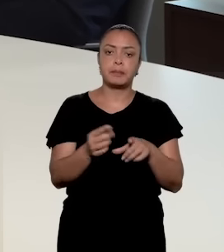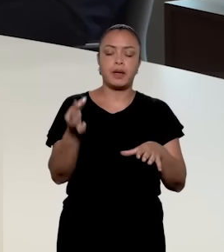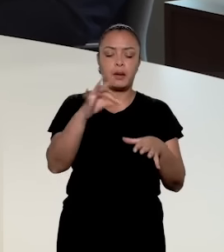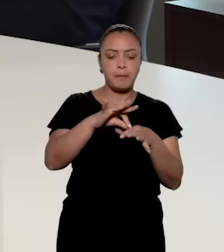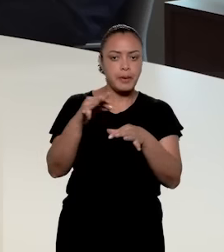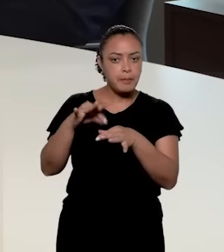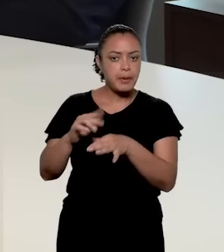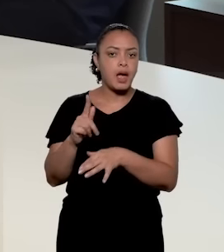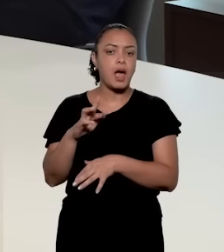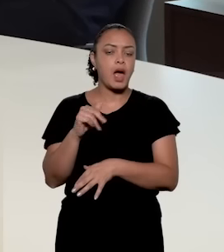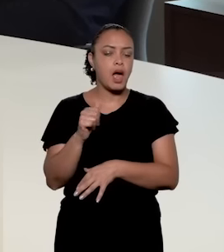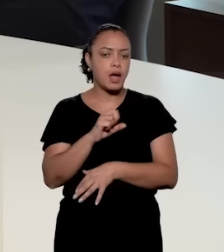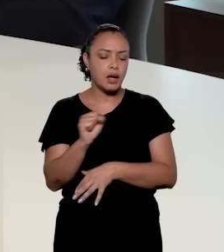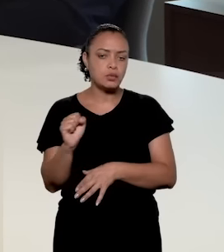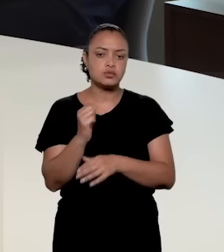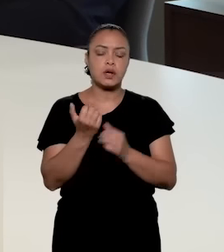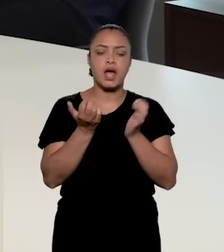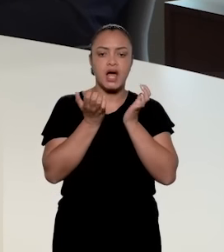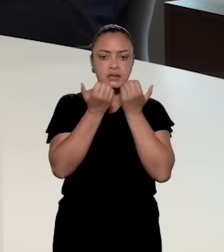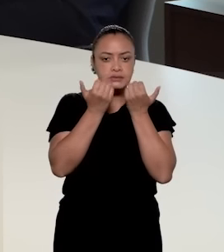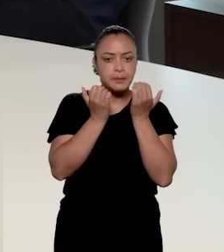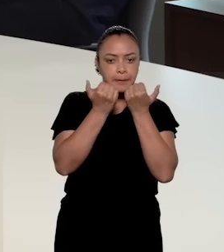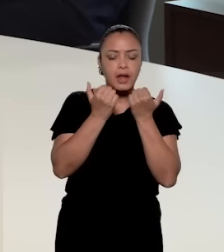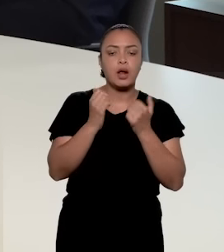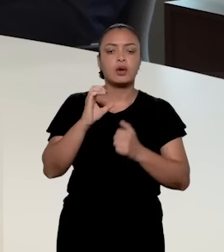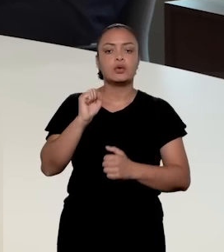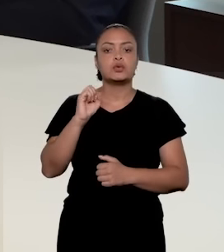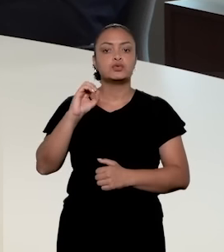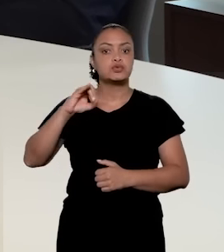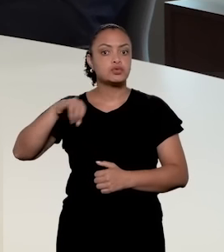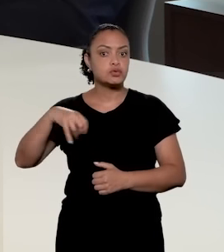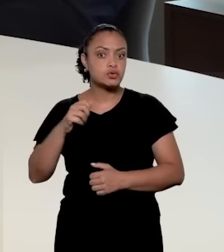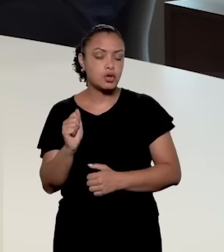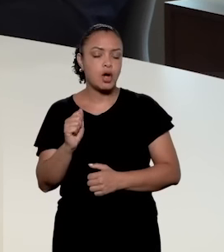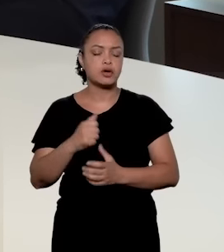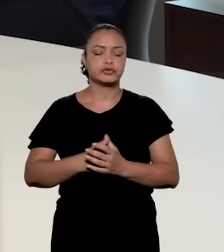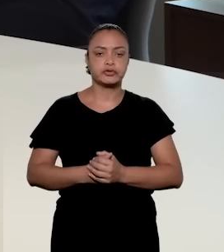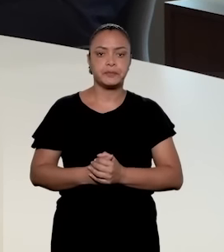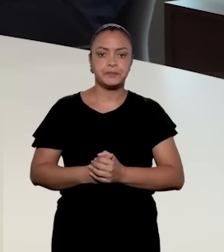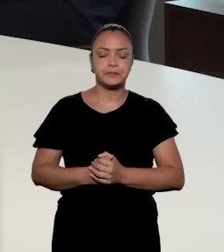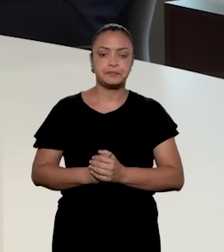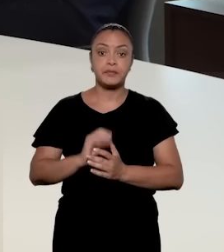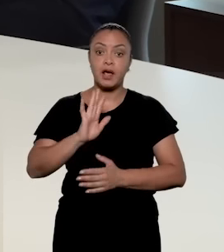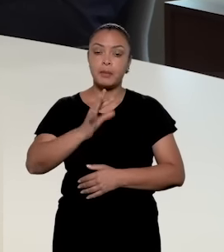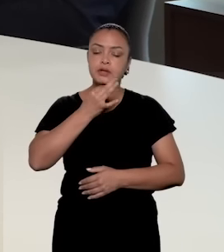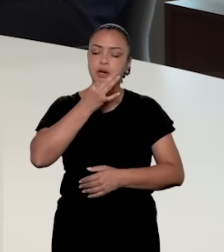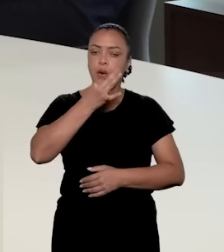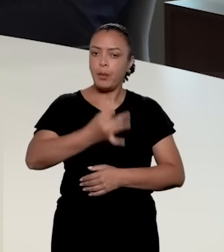de grãos, a gente viu aí as safras de soja e milho foram as maiores dos últimos 30 anos. Mas,